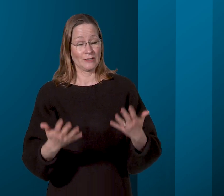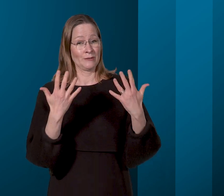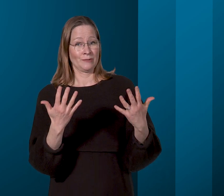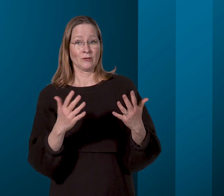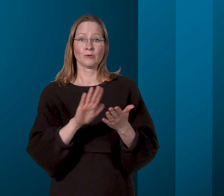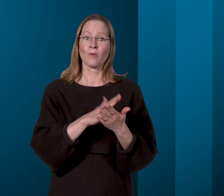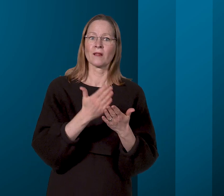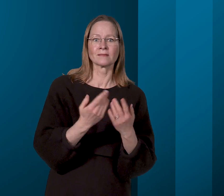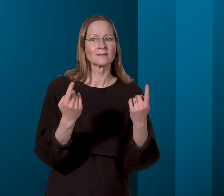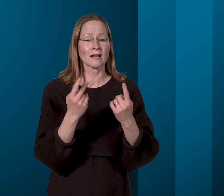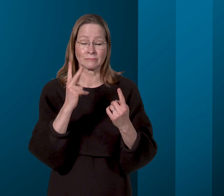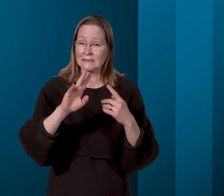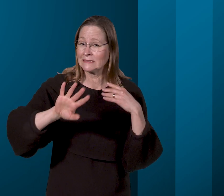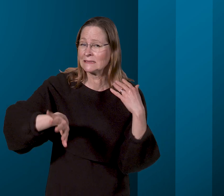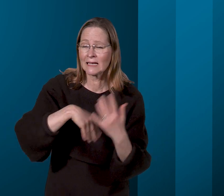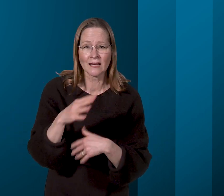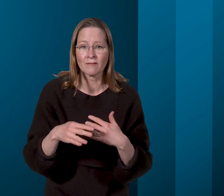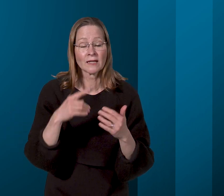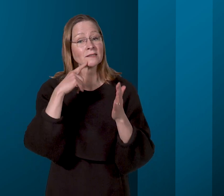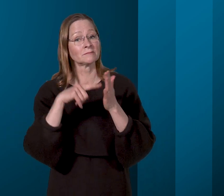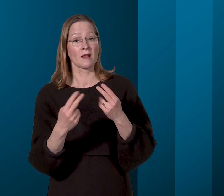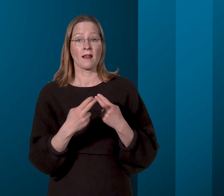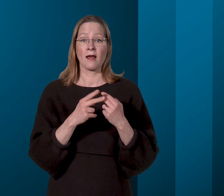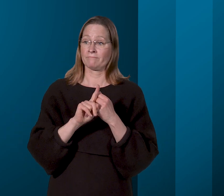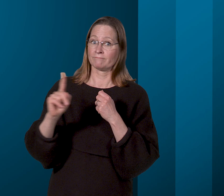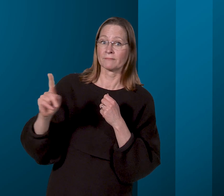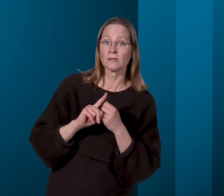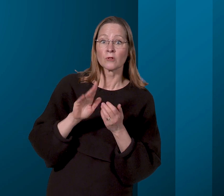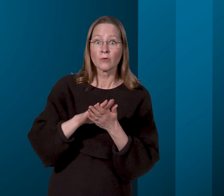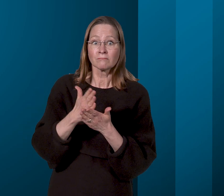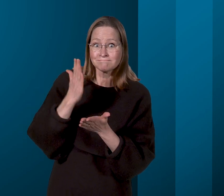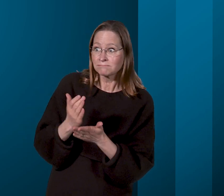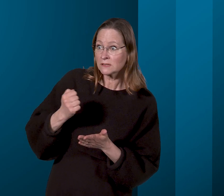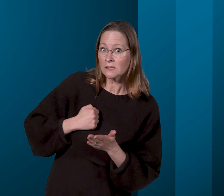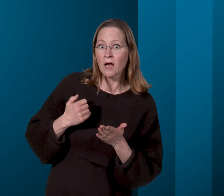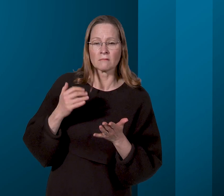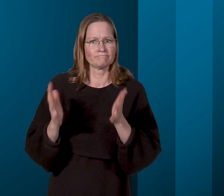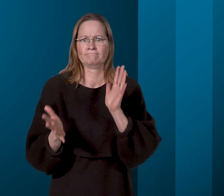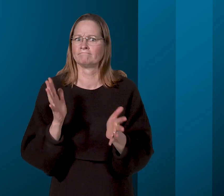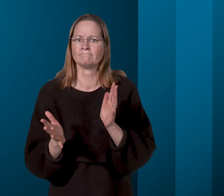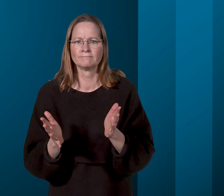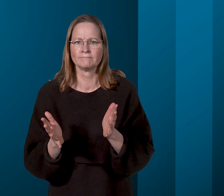Tällä hetkellä tulkkauksen tilanne on sekava, - eikä tulkin saaminen edes lääkärikäynnille ole varmaa.